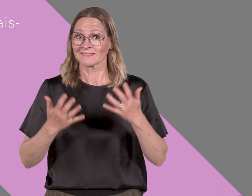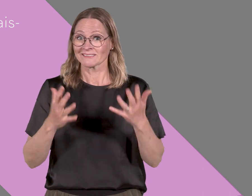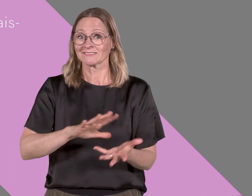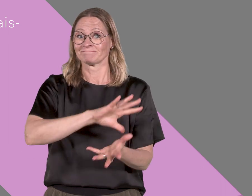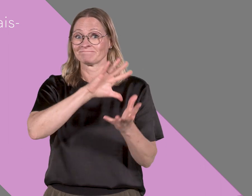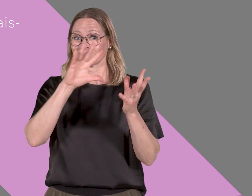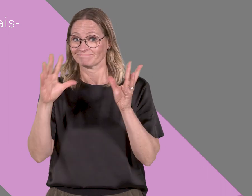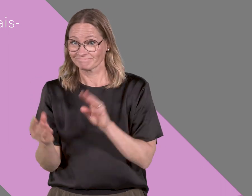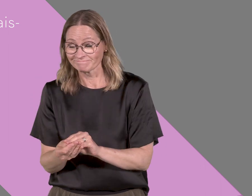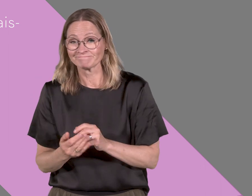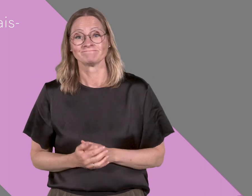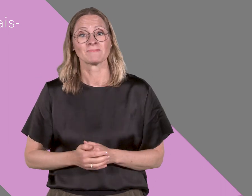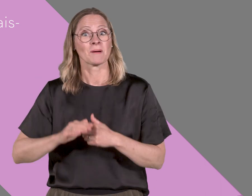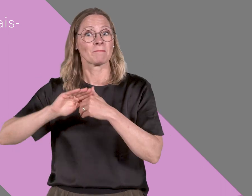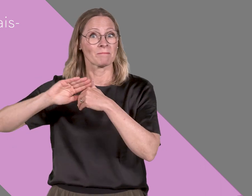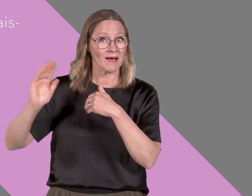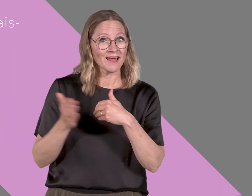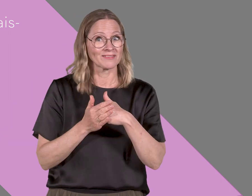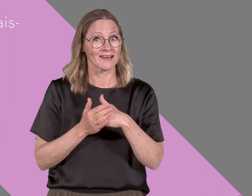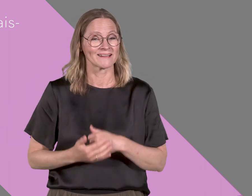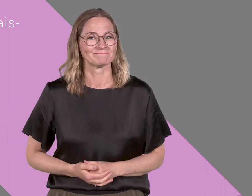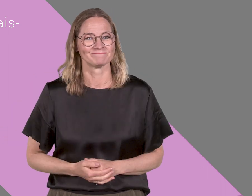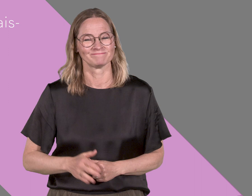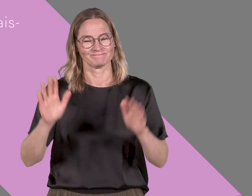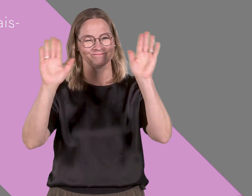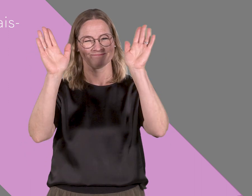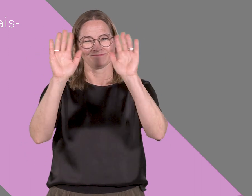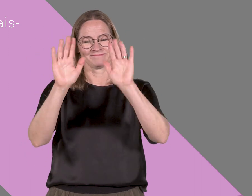Tässä kaikki tältä erää. Palataan asiaan, moi moi!